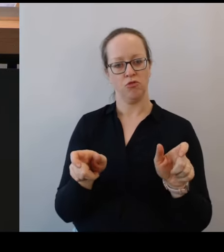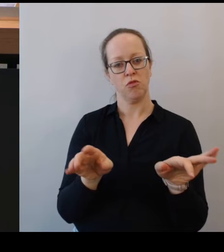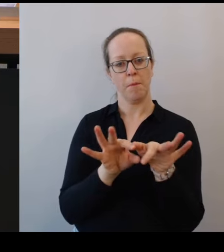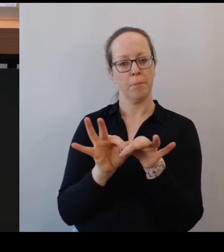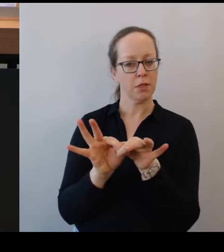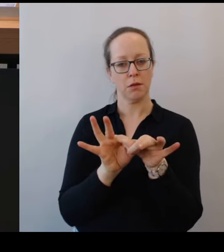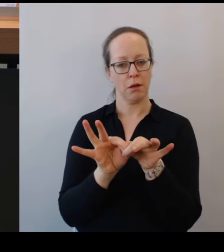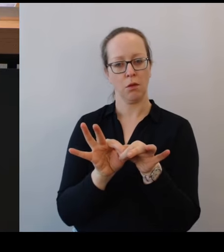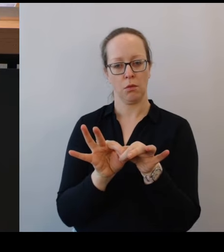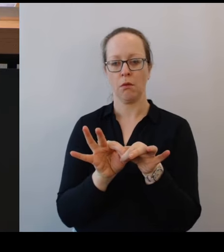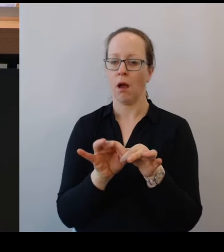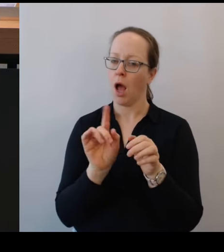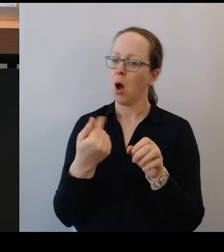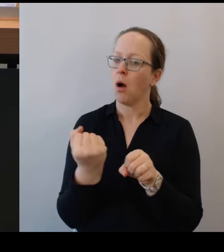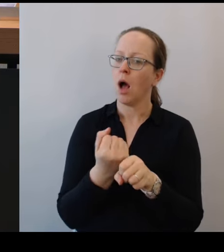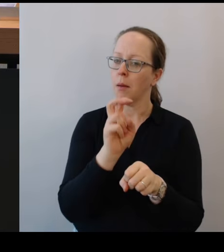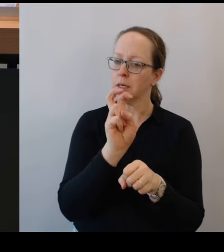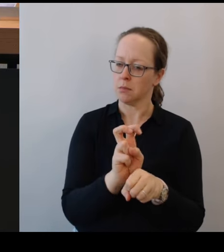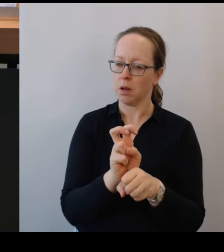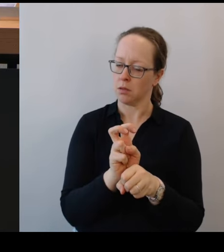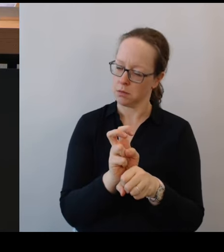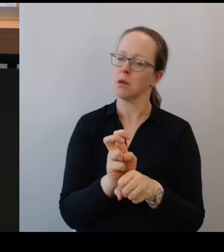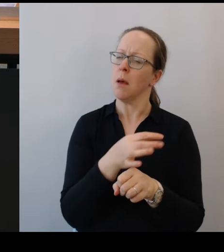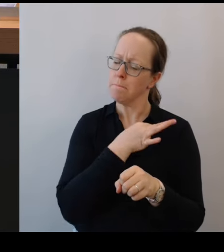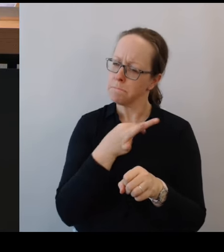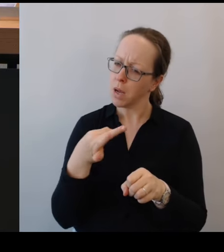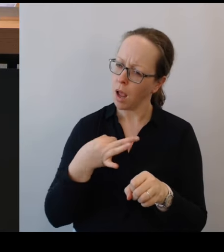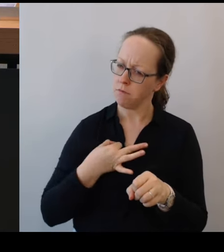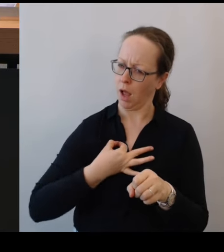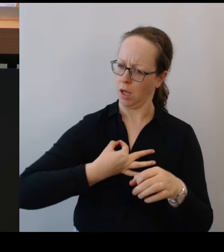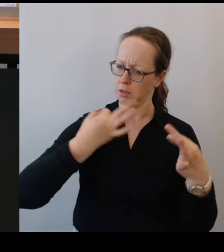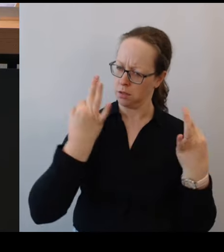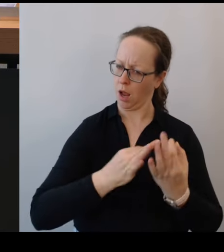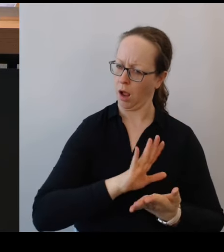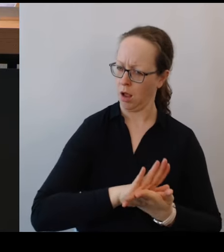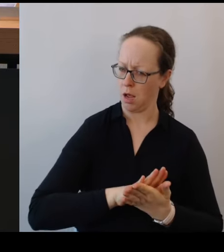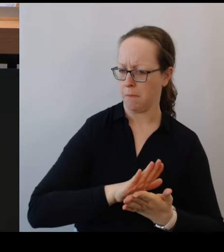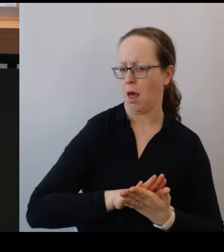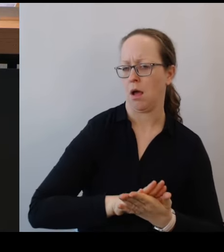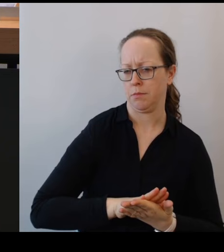der Beteiligten. Das ist von Ihnen geforderten pauschalen Liebesverbot im Senat ist